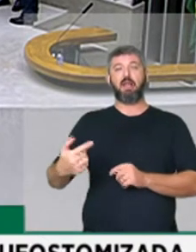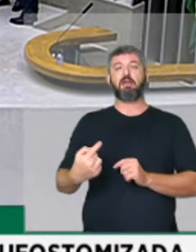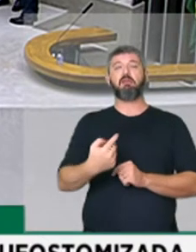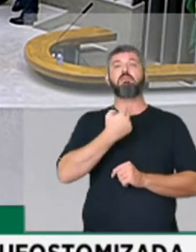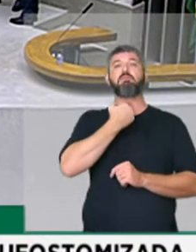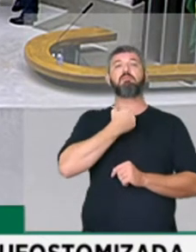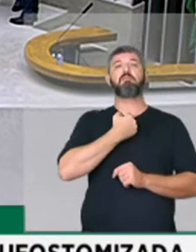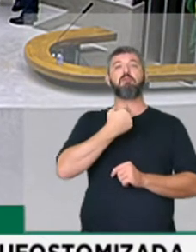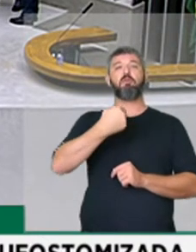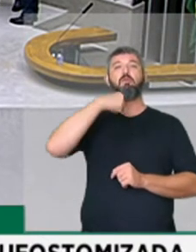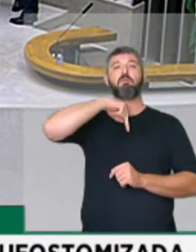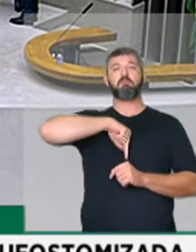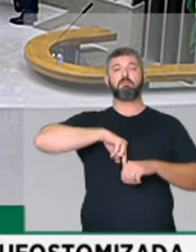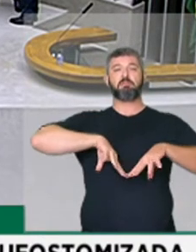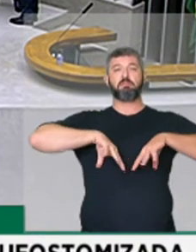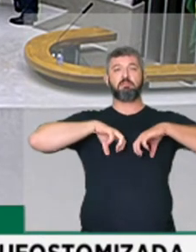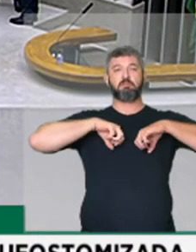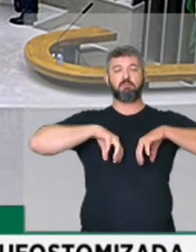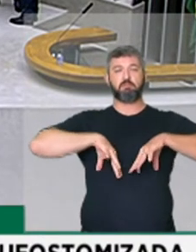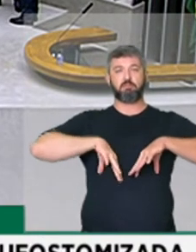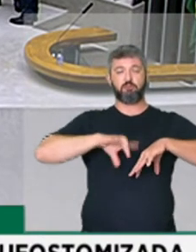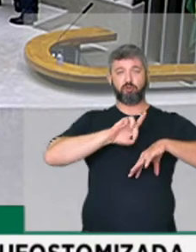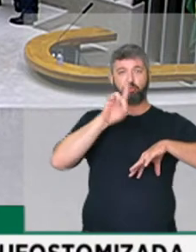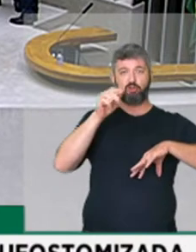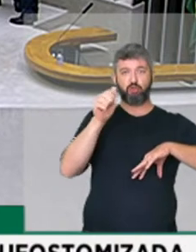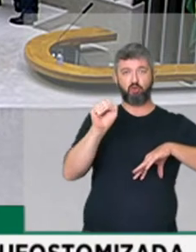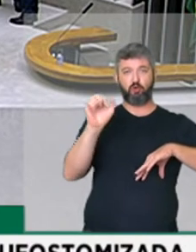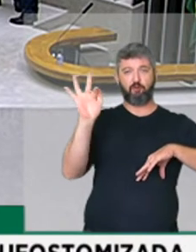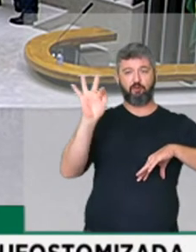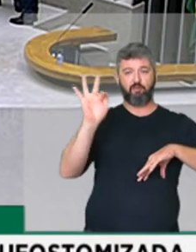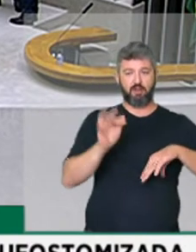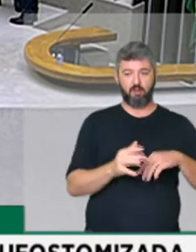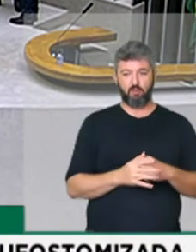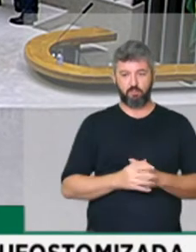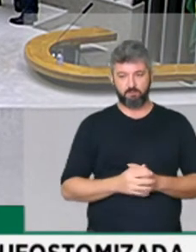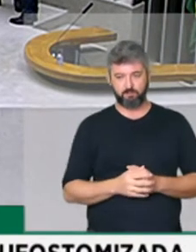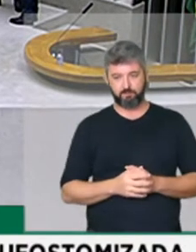ZÉ NETO. PARA DISCUTIR A FAVOR, DEPUTADA JANDIRA